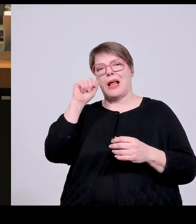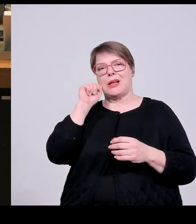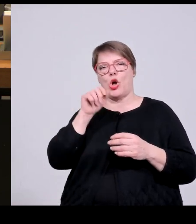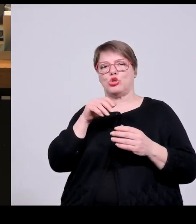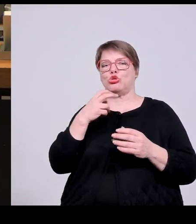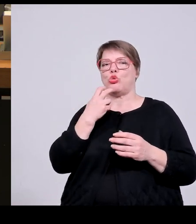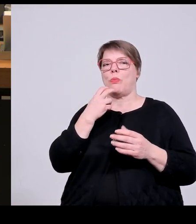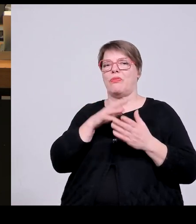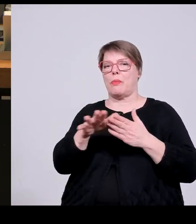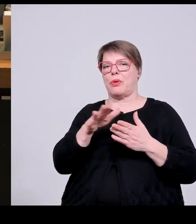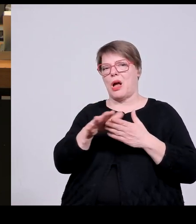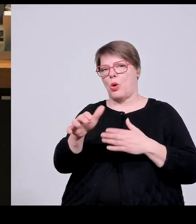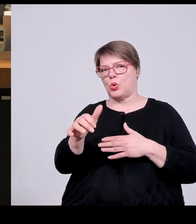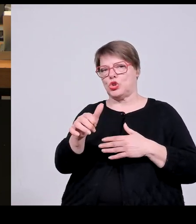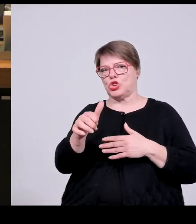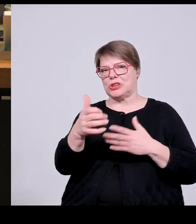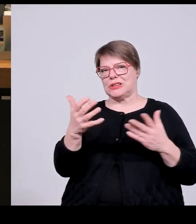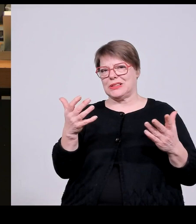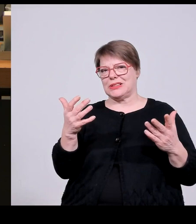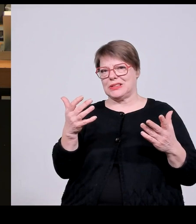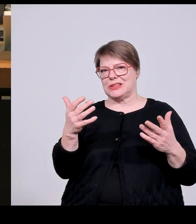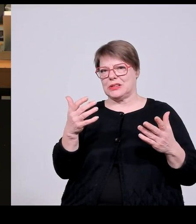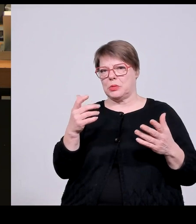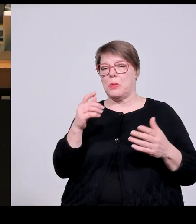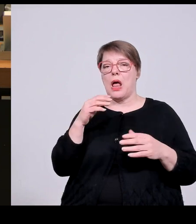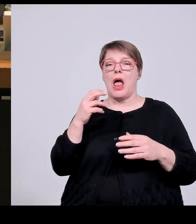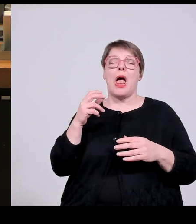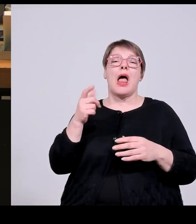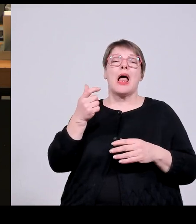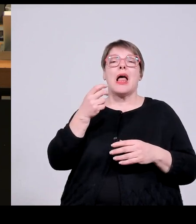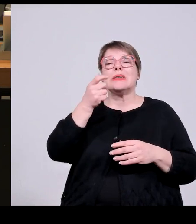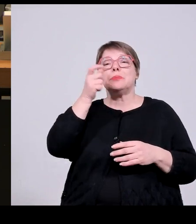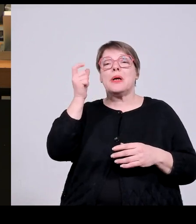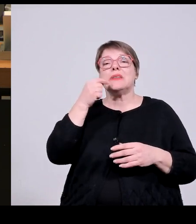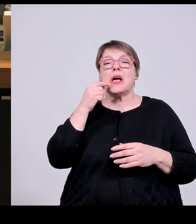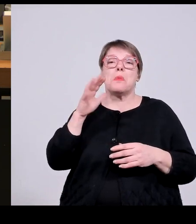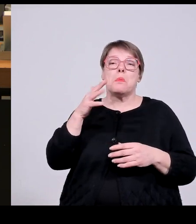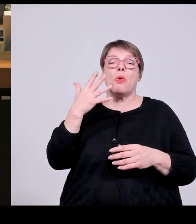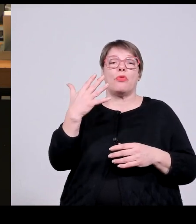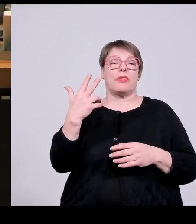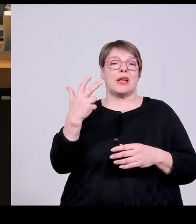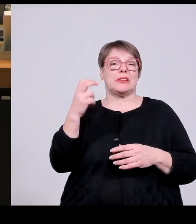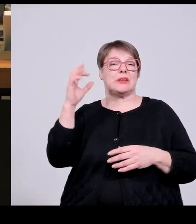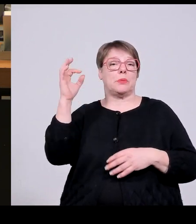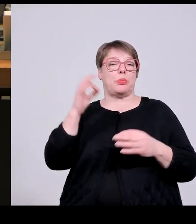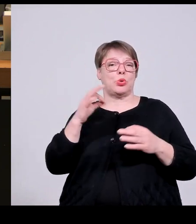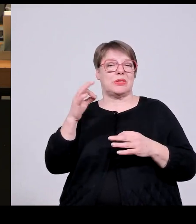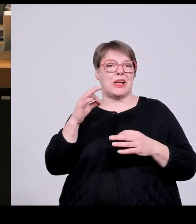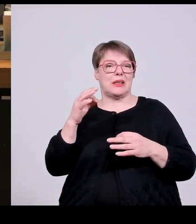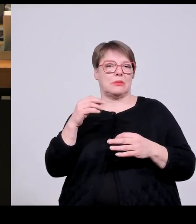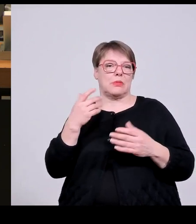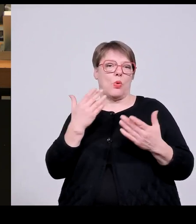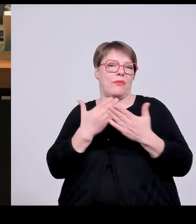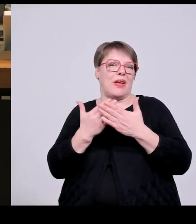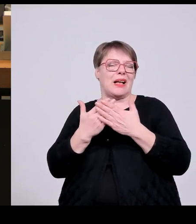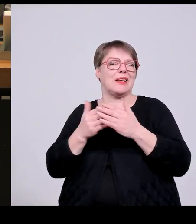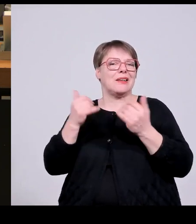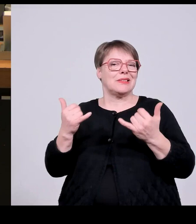gesorgt, dass wir hier auch in Berlin endlich mit einem fünf Lauf an PV Anlage rechnen können. Viele Eigenheimbesitzer